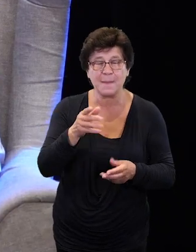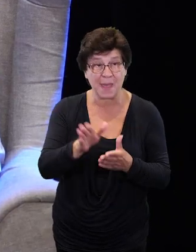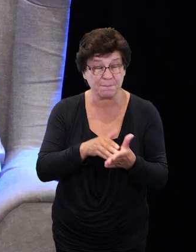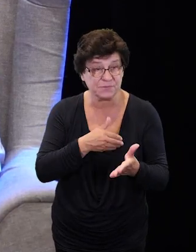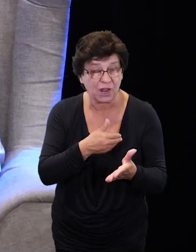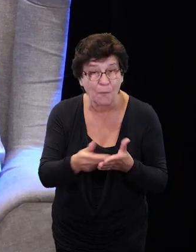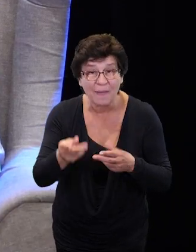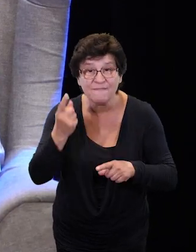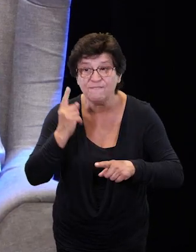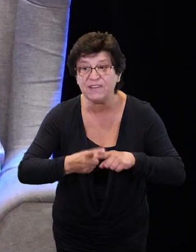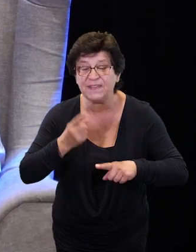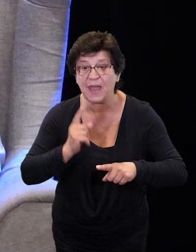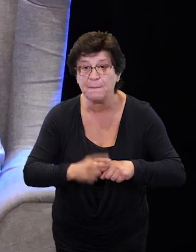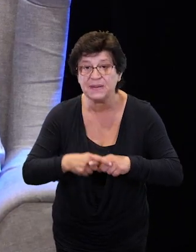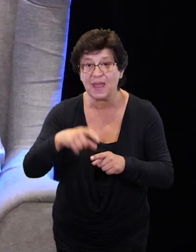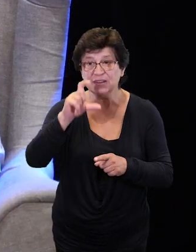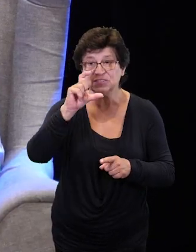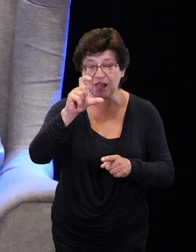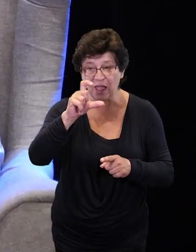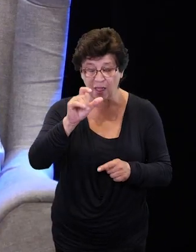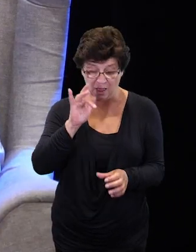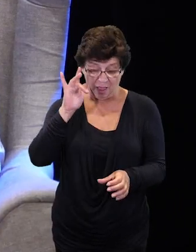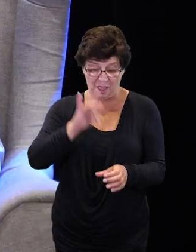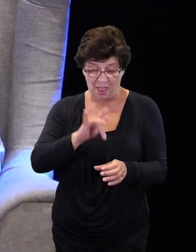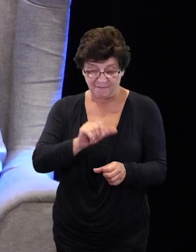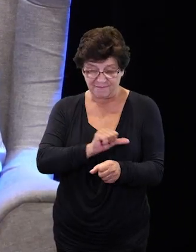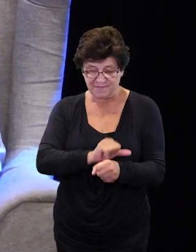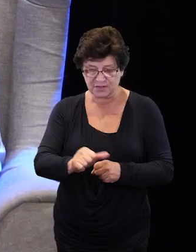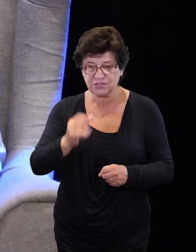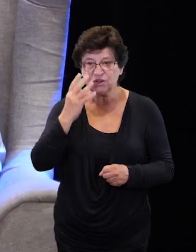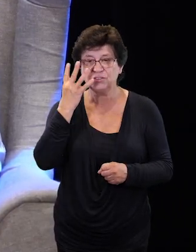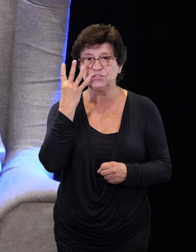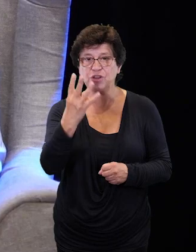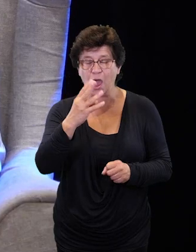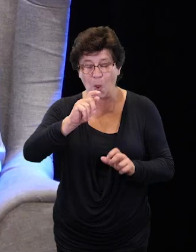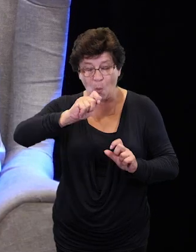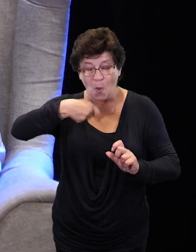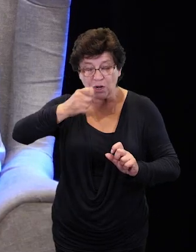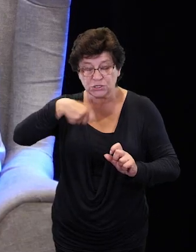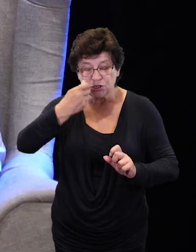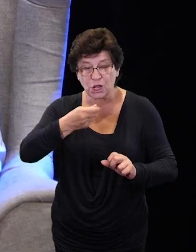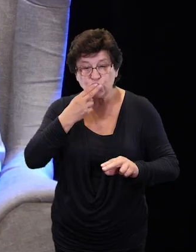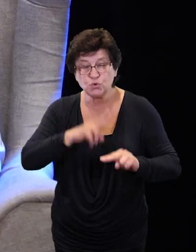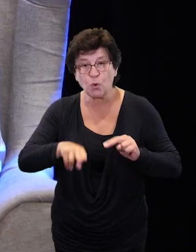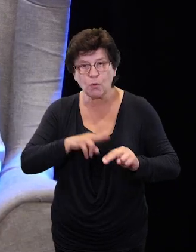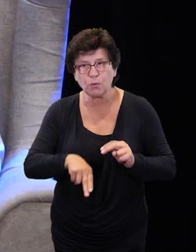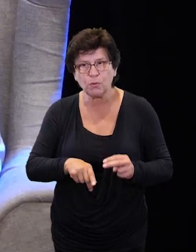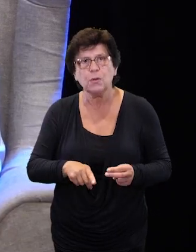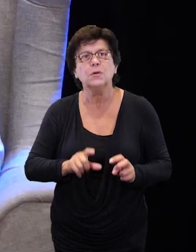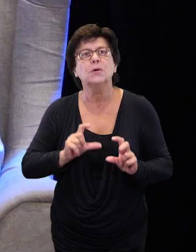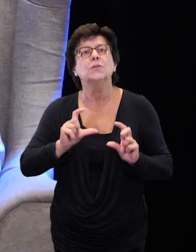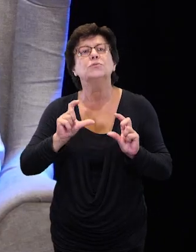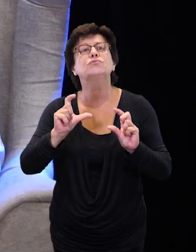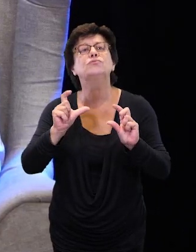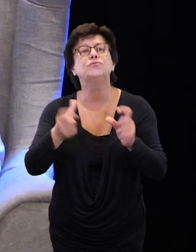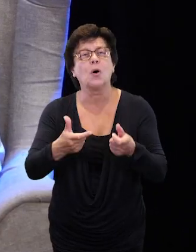są cztery łyżeczki cukru, to sorry, ale coś tu nie gra. To znaczy, że jednak promujesz coś, co jest niezdrowe dla ludzi.